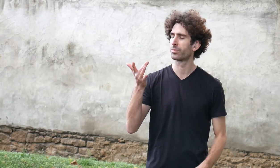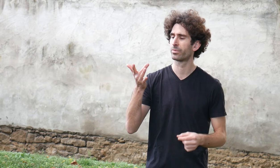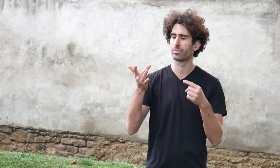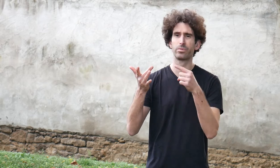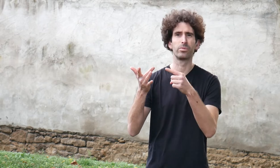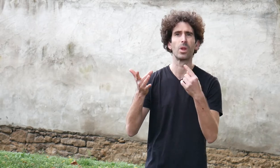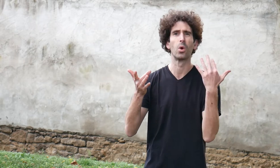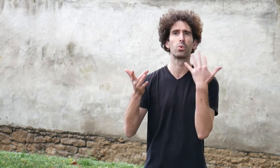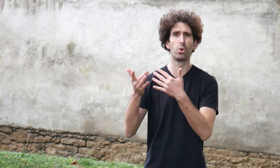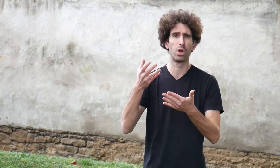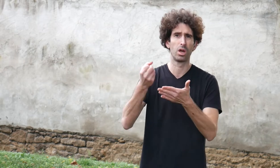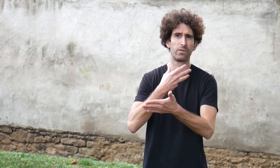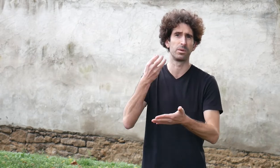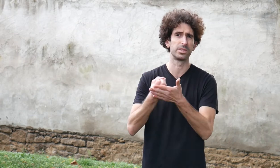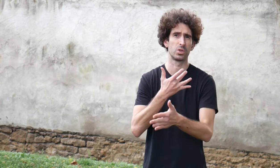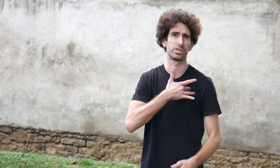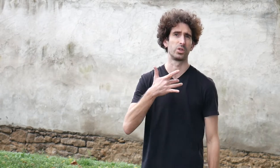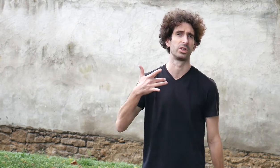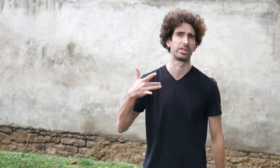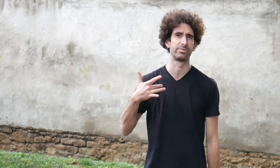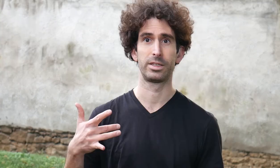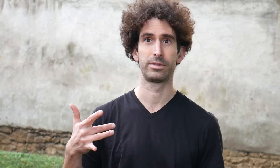La couleur de la morve nous informe sur notre santé.